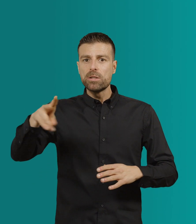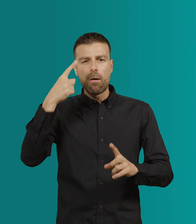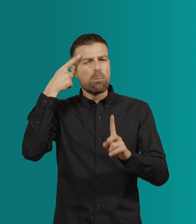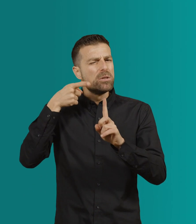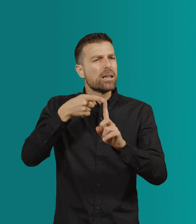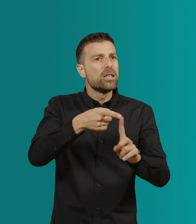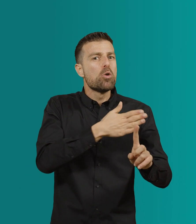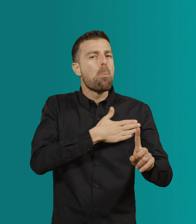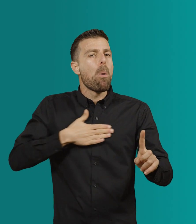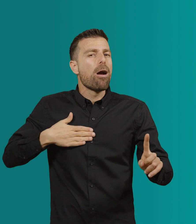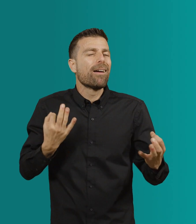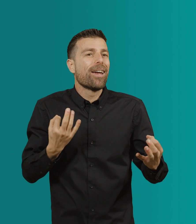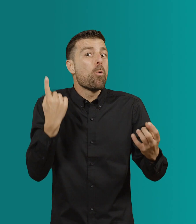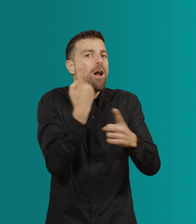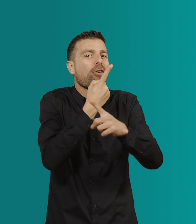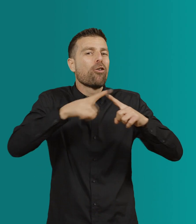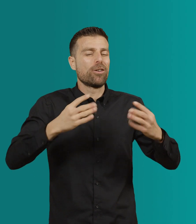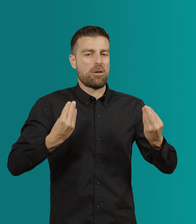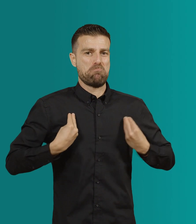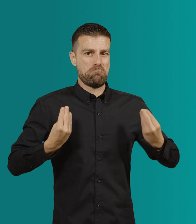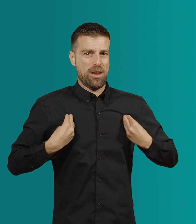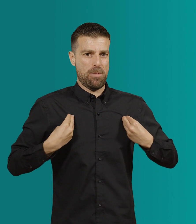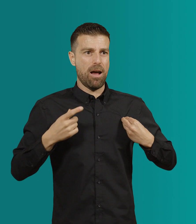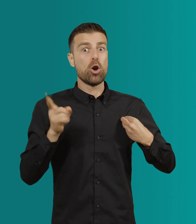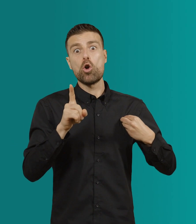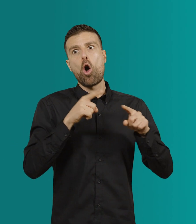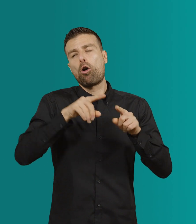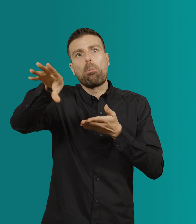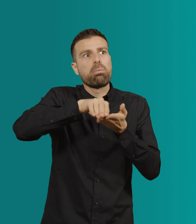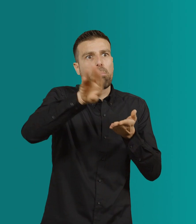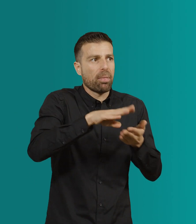"una cosa viva, y no precisamente el mausoleo del arte",